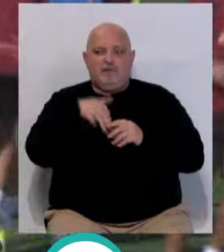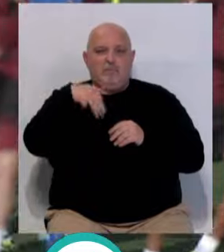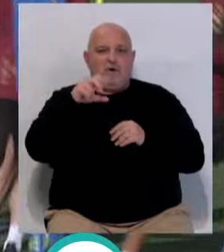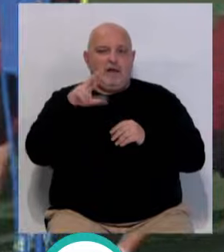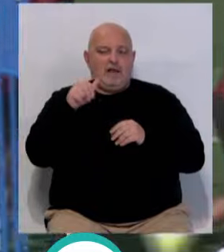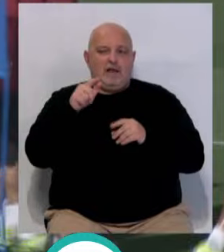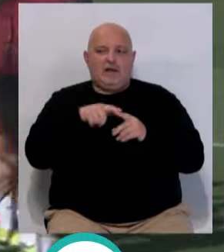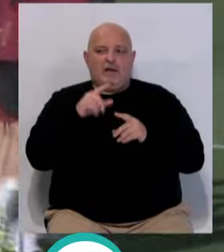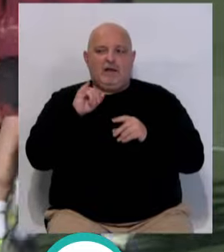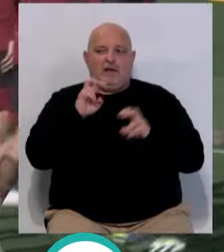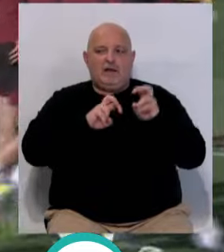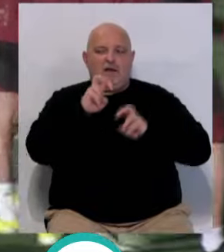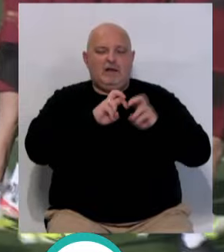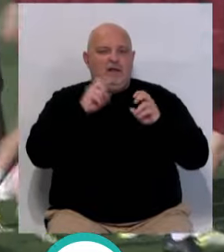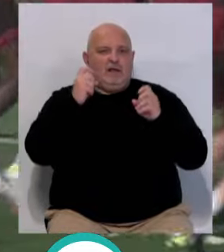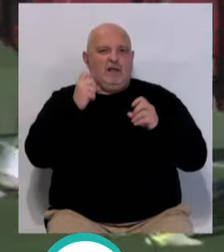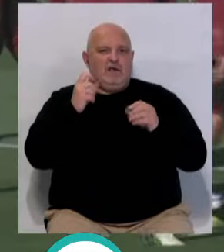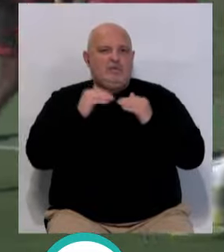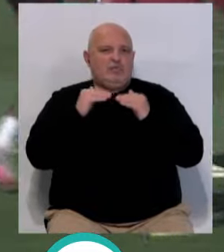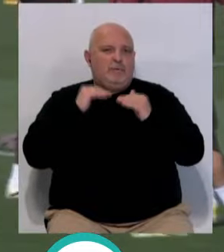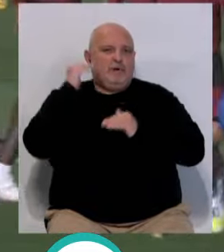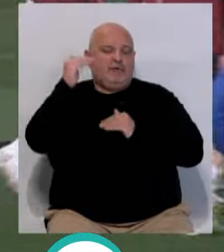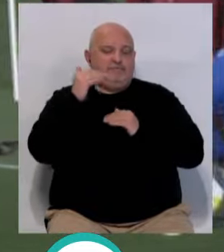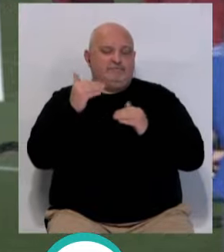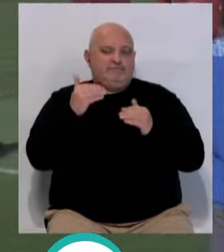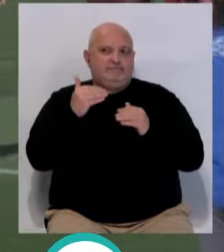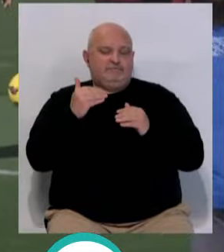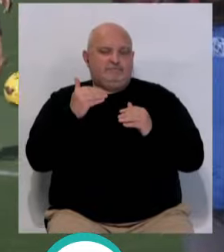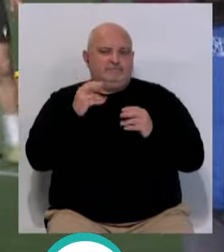que van siempre van a intentar esa superioridad por banda siempre van a atacar la espalda siempre